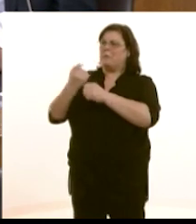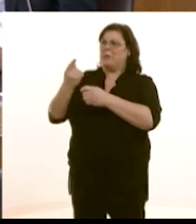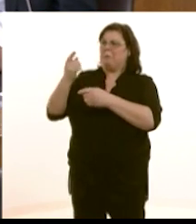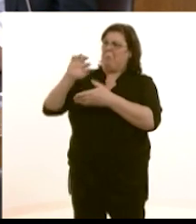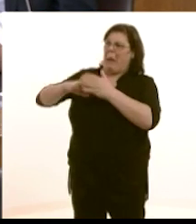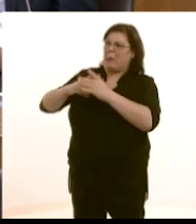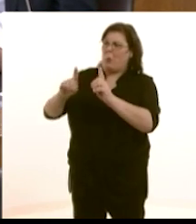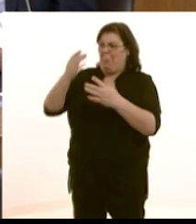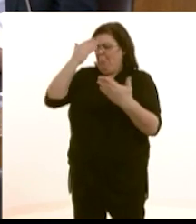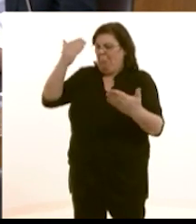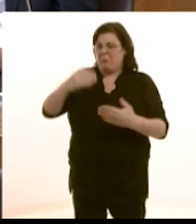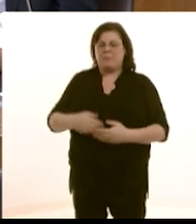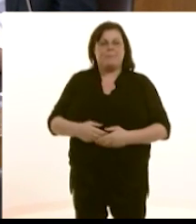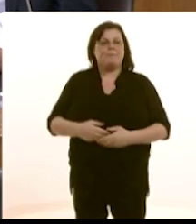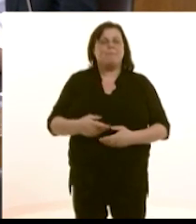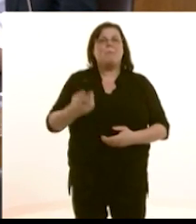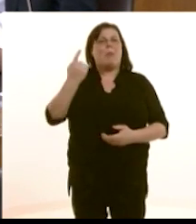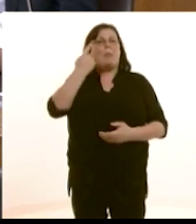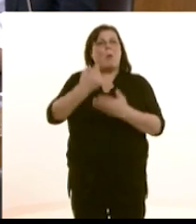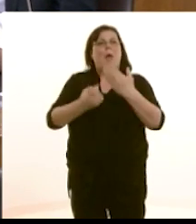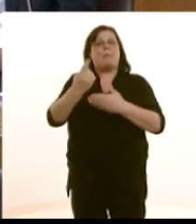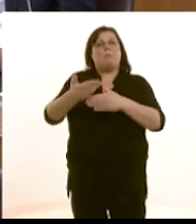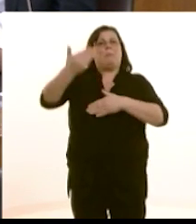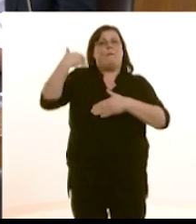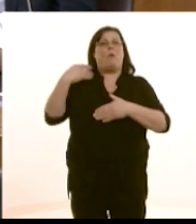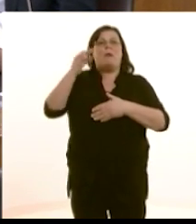hwn: os edrychwn ni ar beth ddigwyddodd gyda budd-daliadauír dreth gyngor, cafodd arian